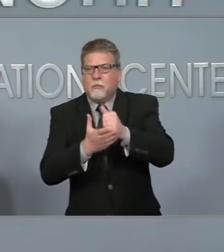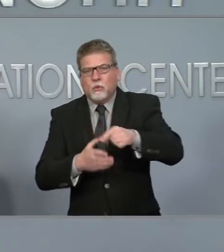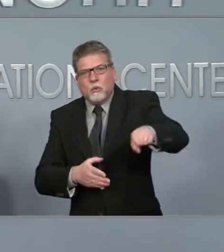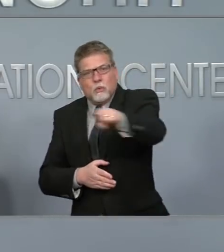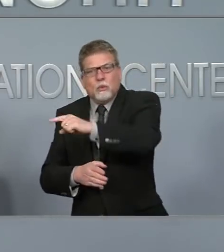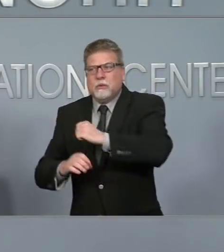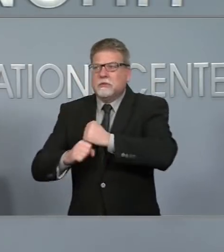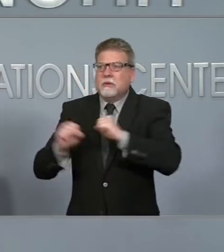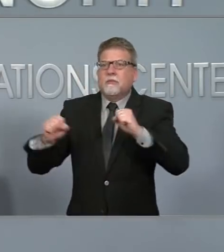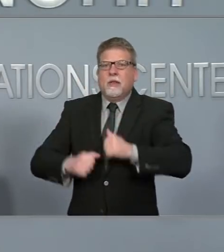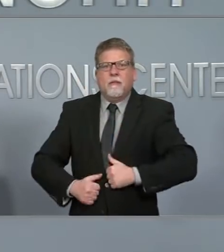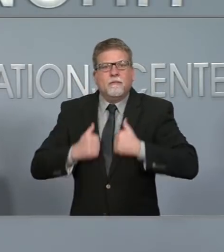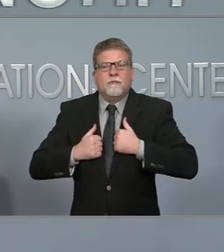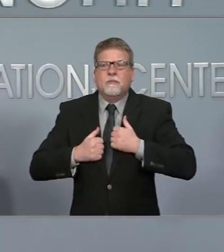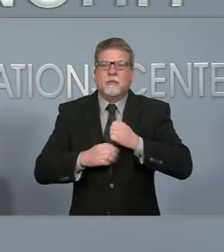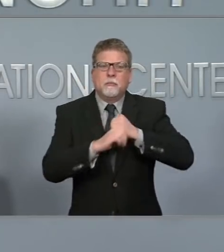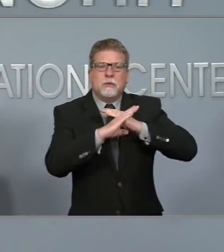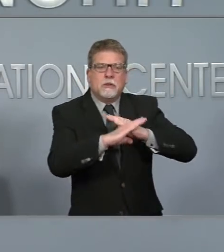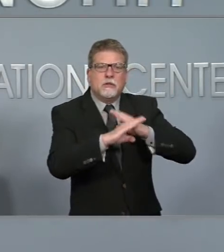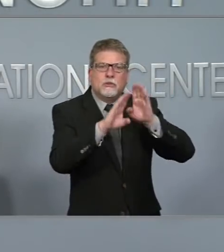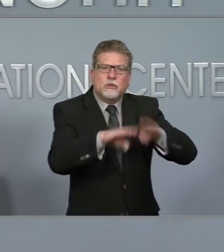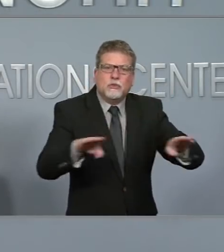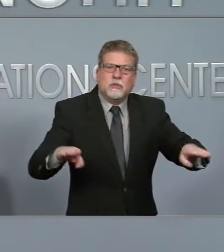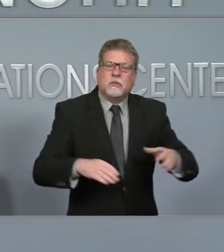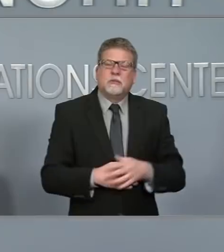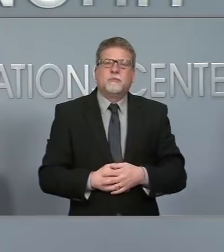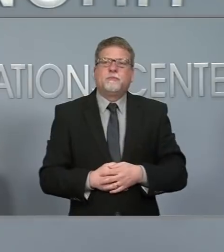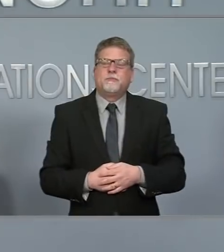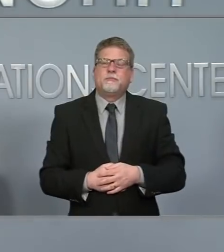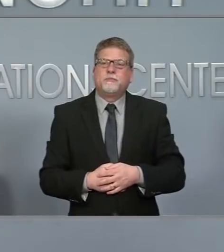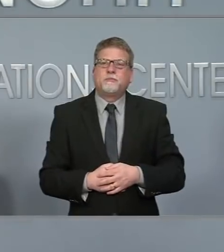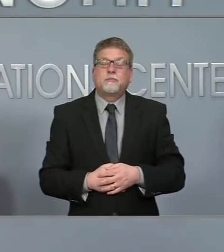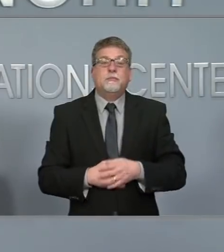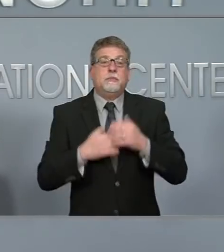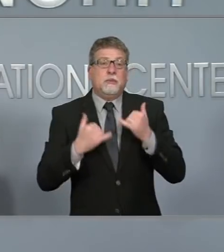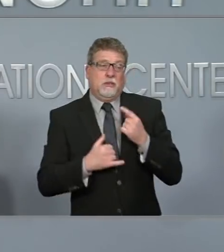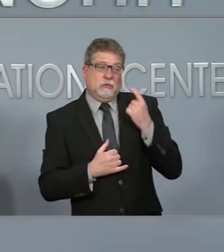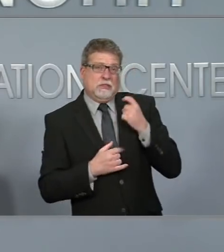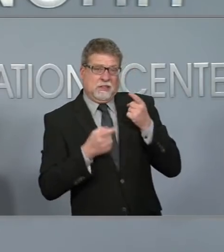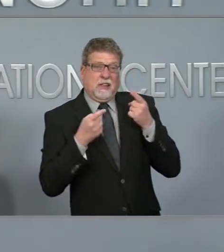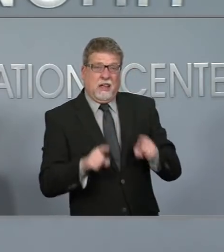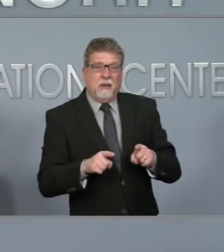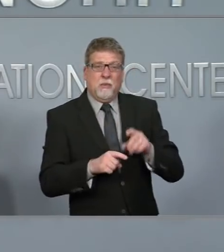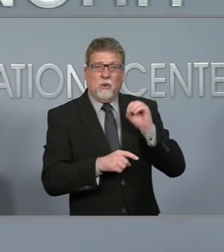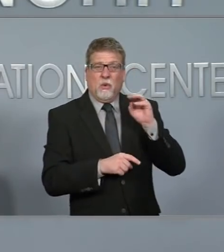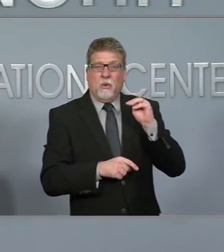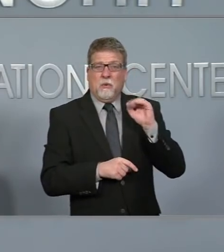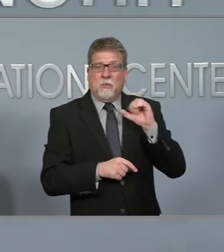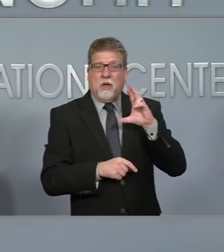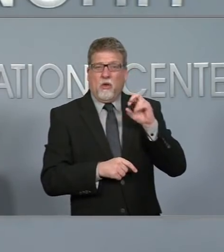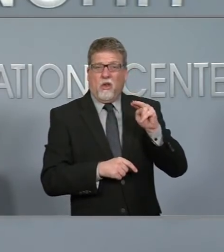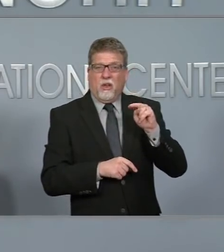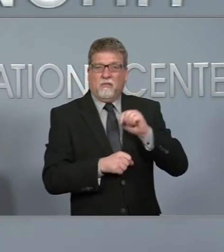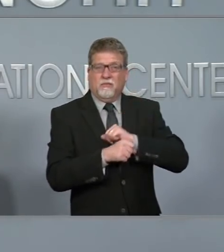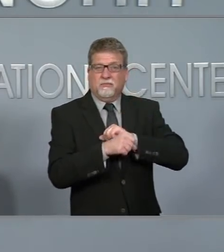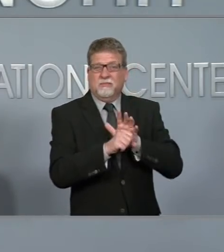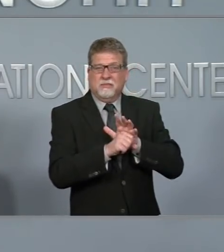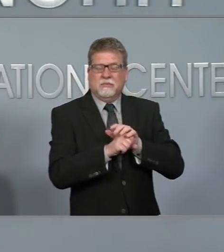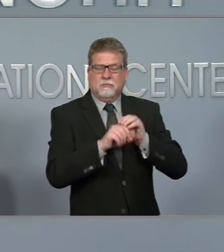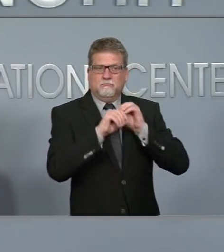Agradezco mucho a los oficiales locales que han realizado excelente trabajo para proteger